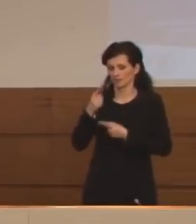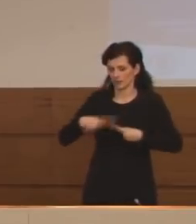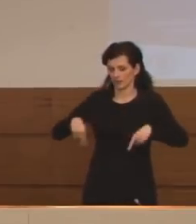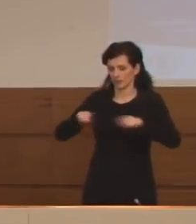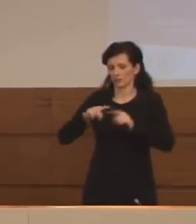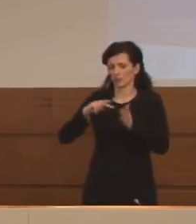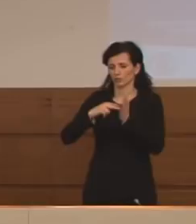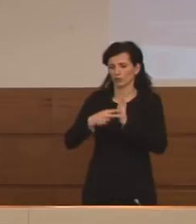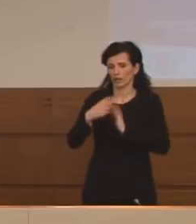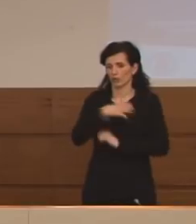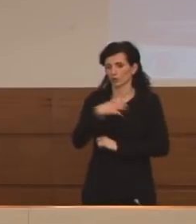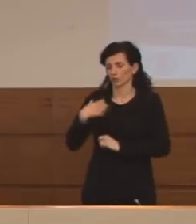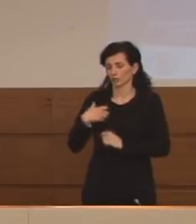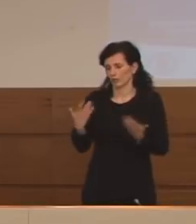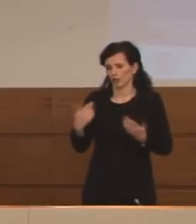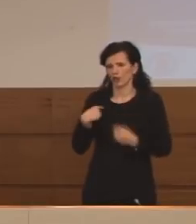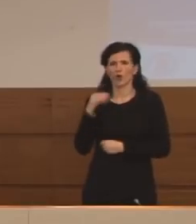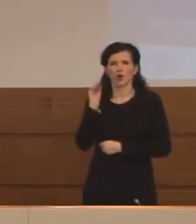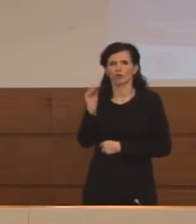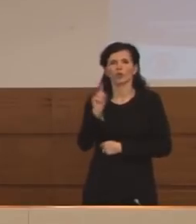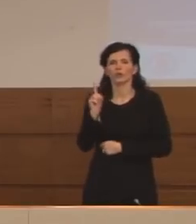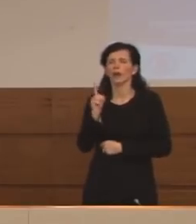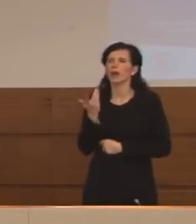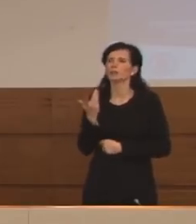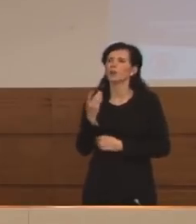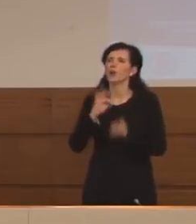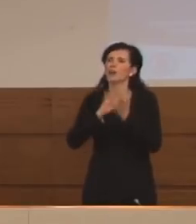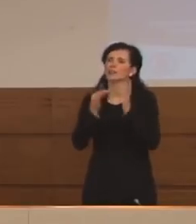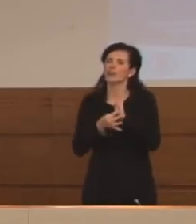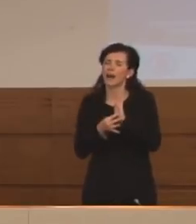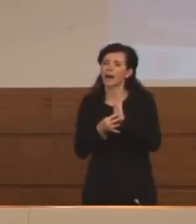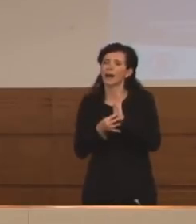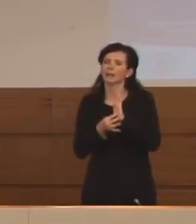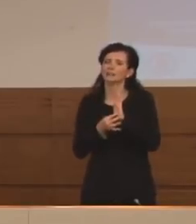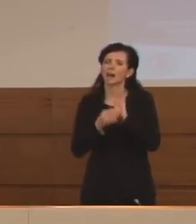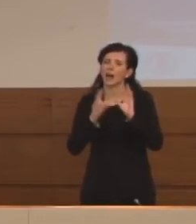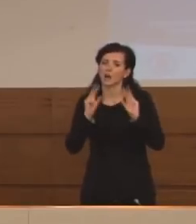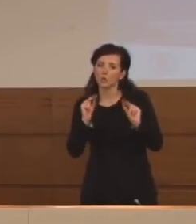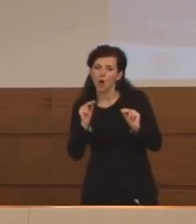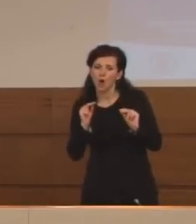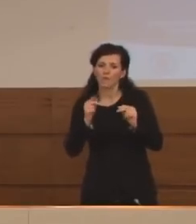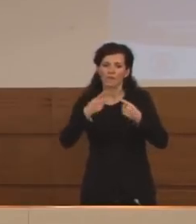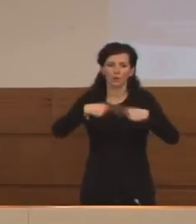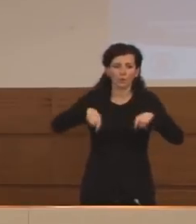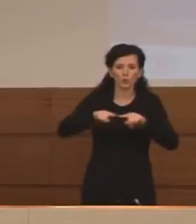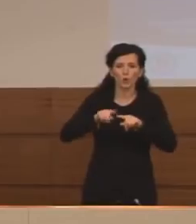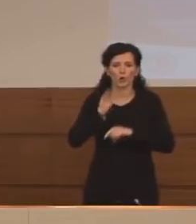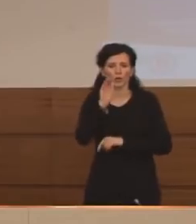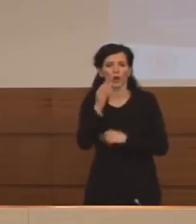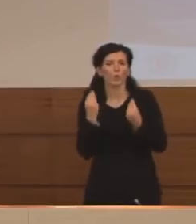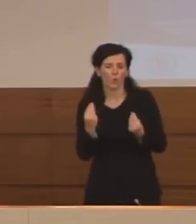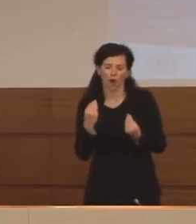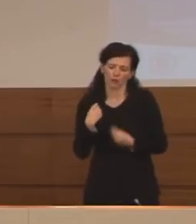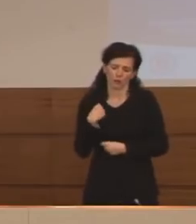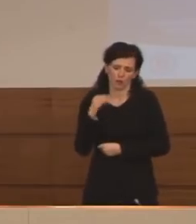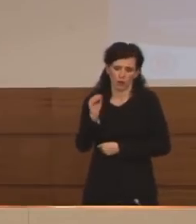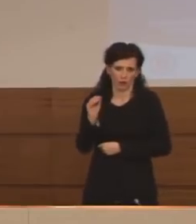non chiedendovi quando ci sarà la nuova data, se ci sarà quali sono le prospettive. Però vi chiedo, a seconda delle diverse competenze